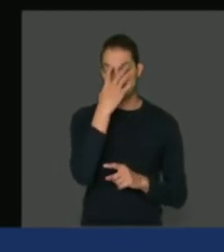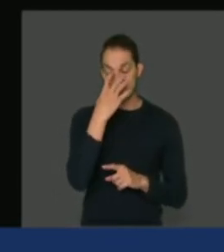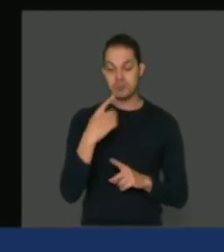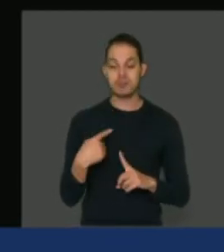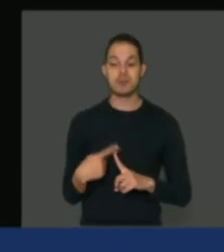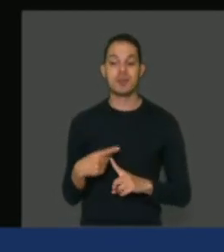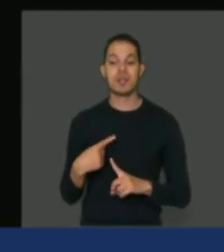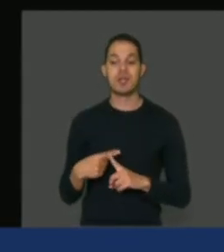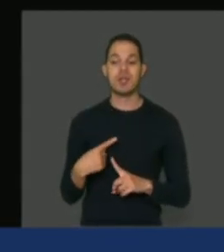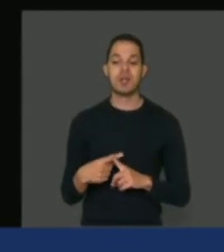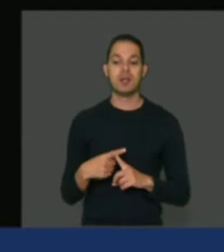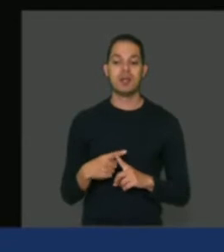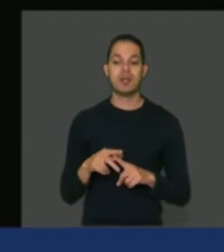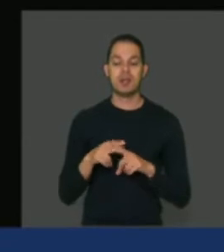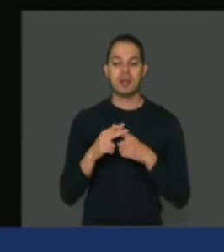NACIONAL MAS PORQUE VAI FLEXIBILIZAR, NÃO, PRECARIZAR